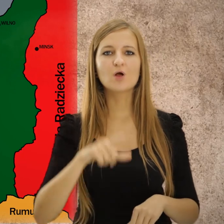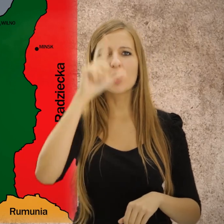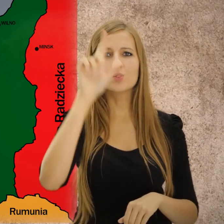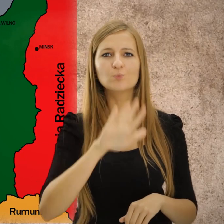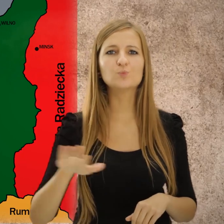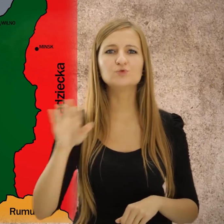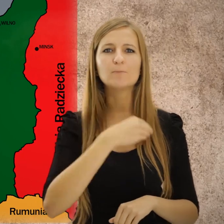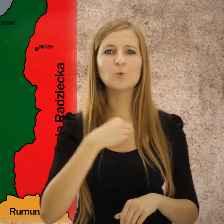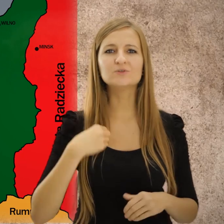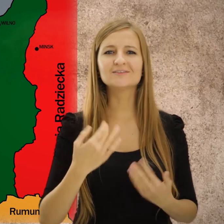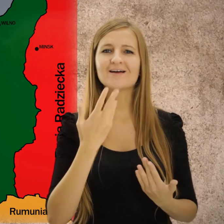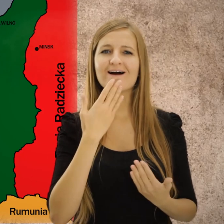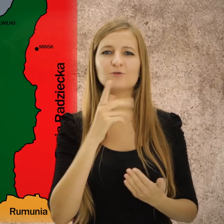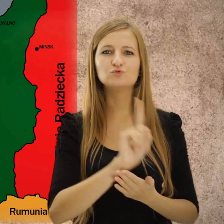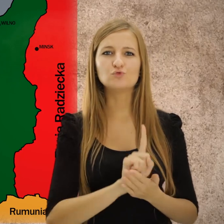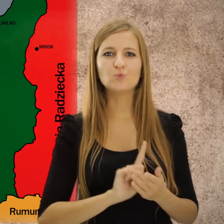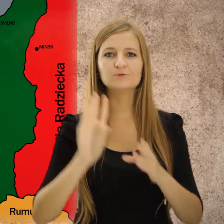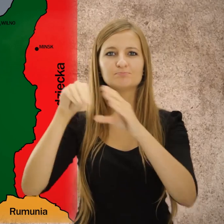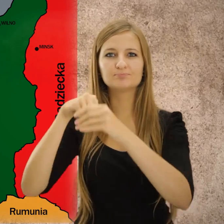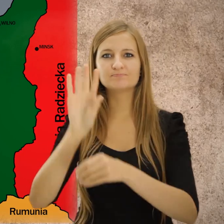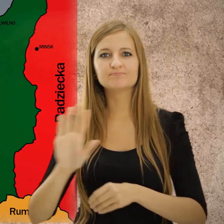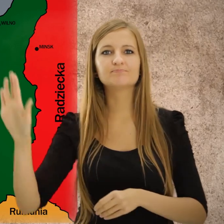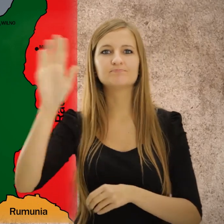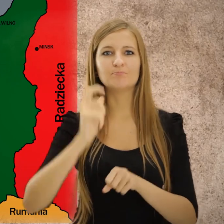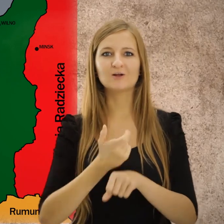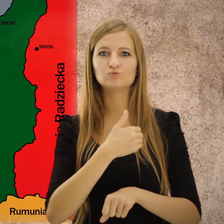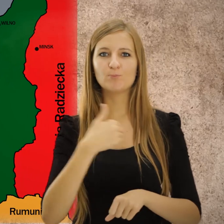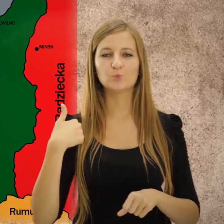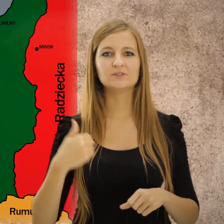Ludność polska chciała przyłączyć Górny Śląsk do Polski.